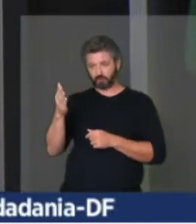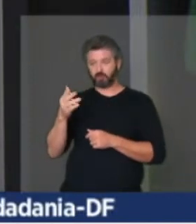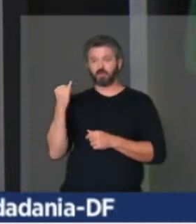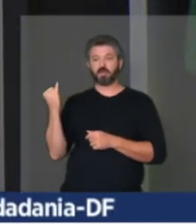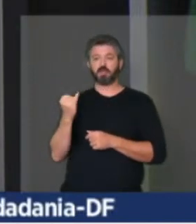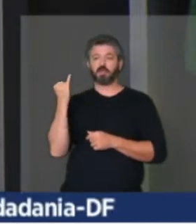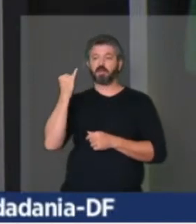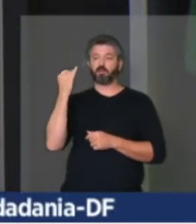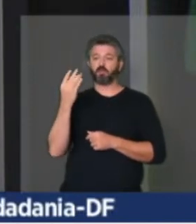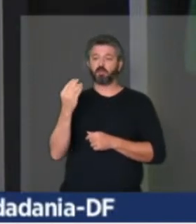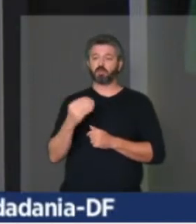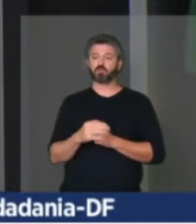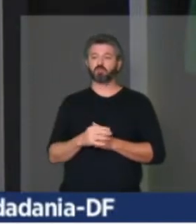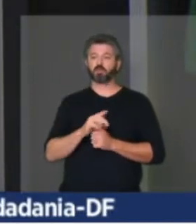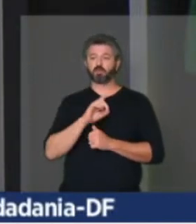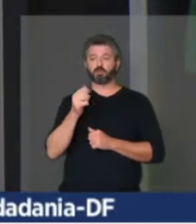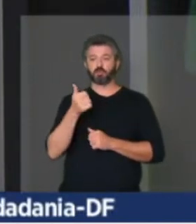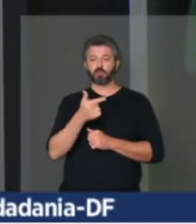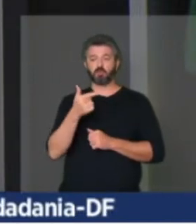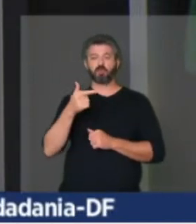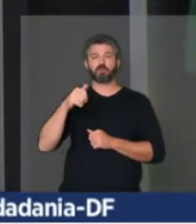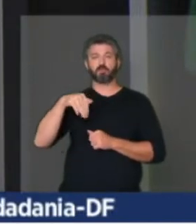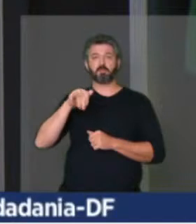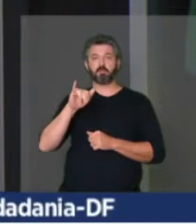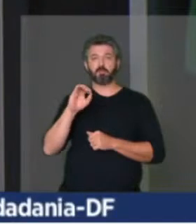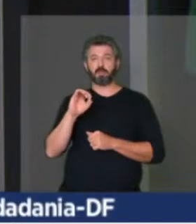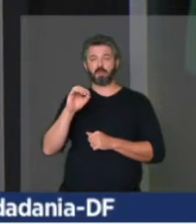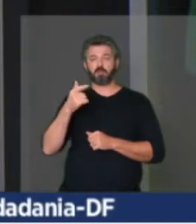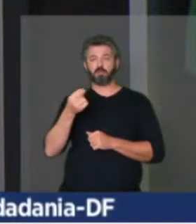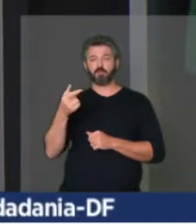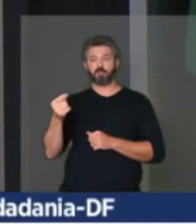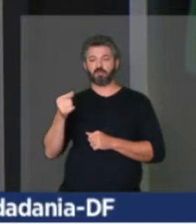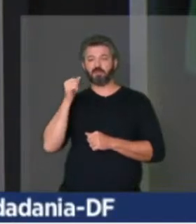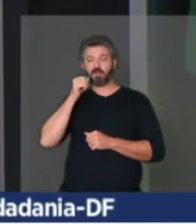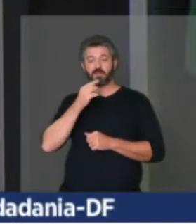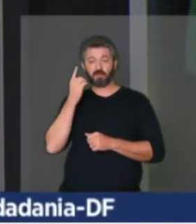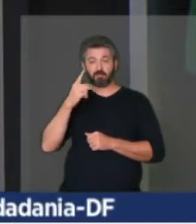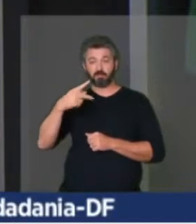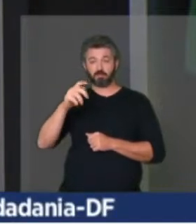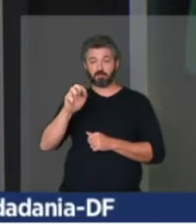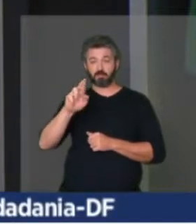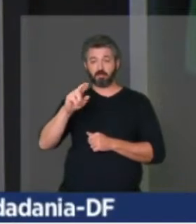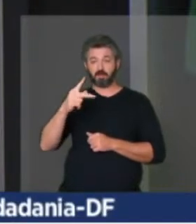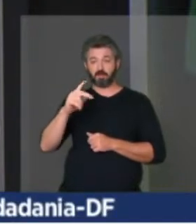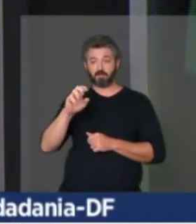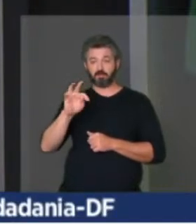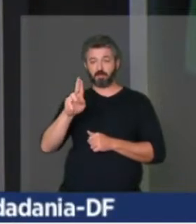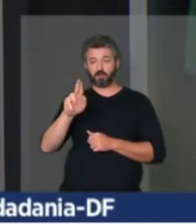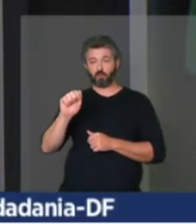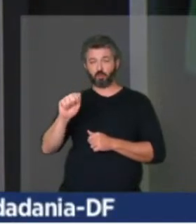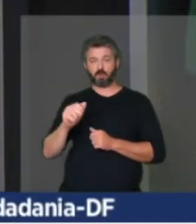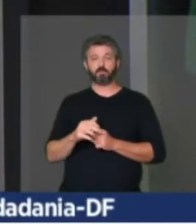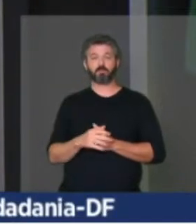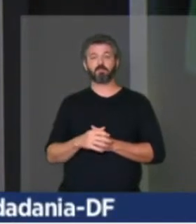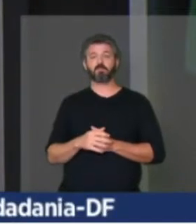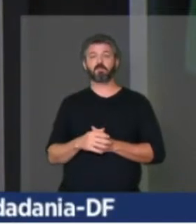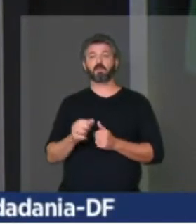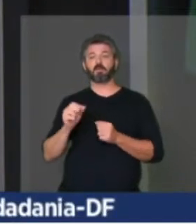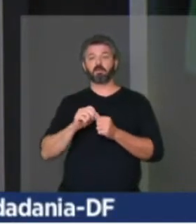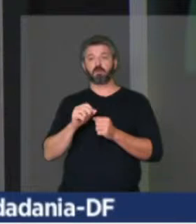MAIO DE 2020, DEPUTADA PERPÉTUA ALMEIDA, VEM IMPONDO UM EXCESSIVO ÔNUS SOBRE OS EMPREGADORES. QUE, NA HIPÓTESE EM QUE ESSAS